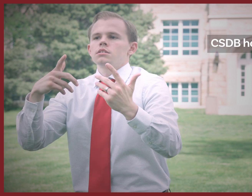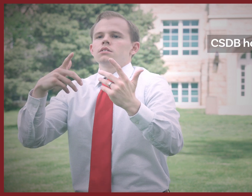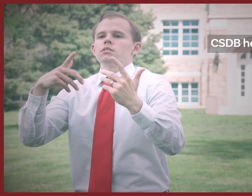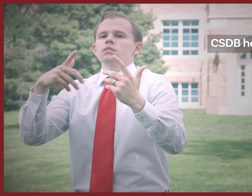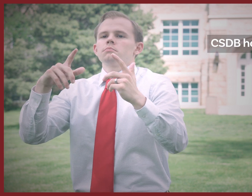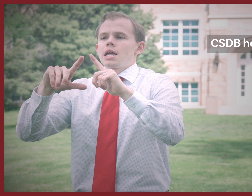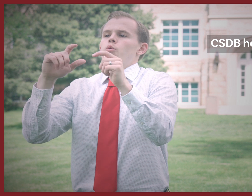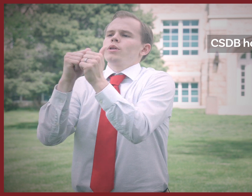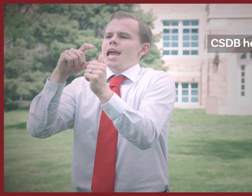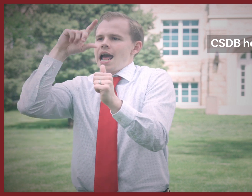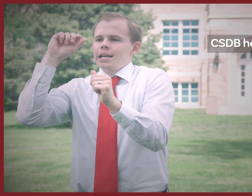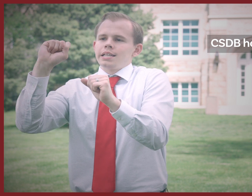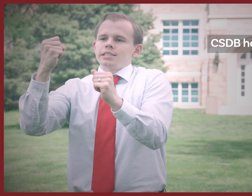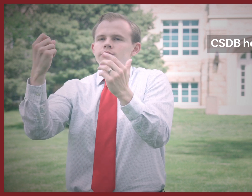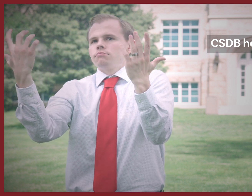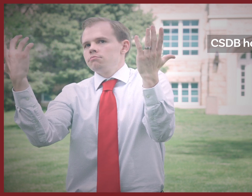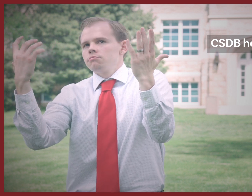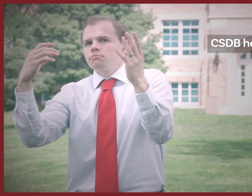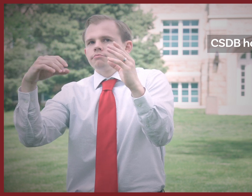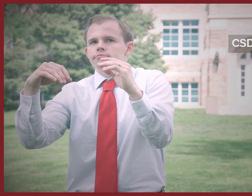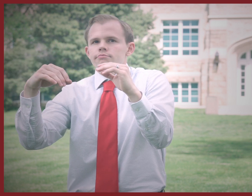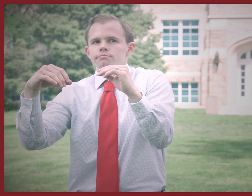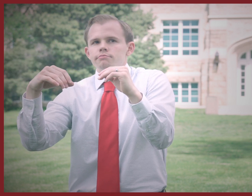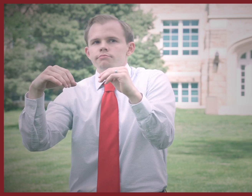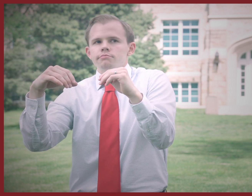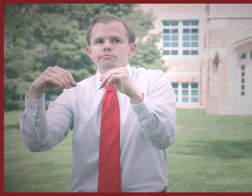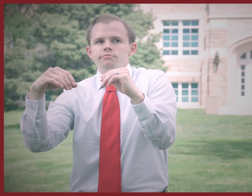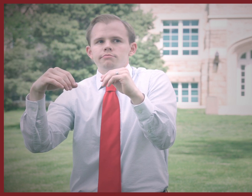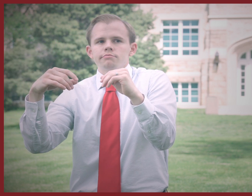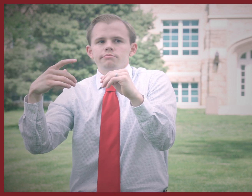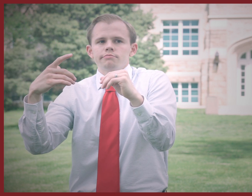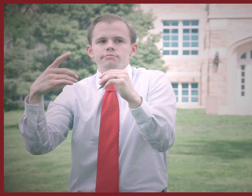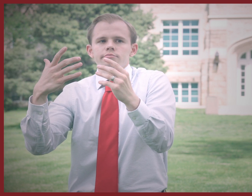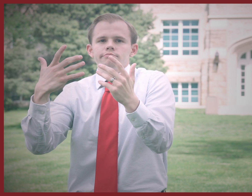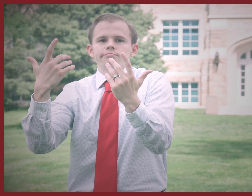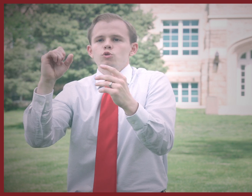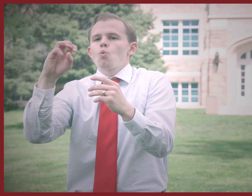lo que iba encontrar en Gallaudet, pero con poco más